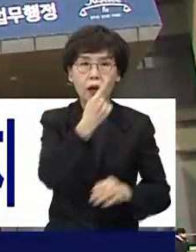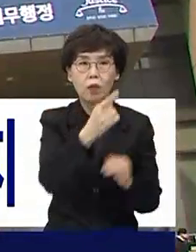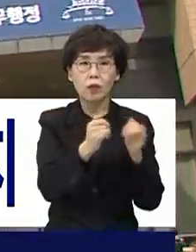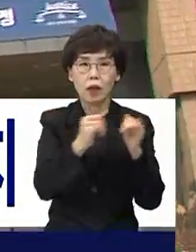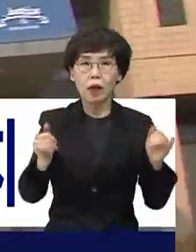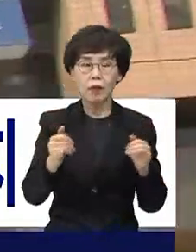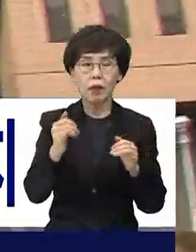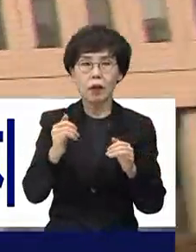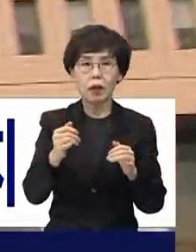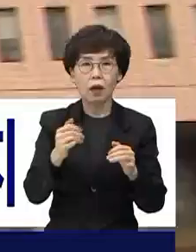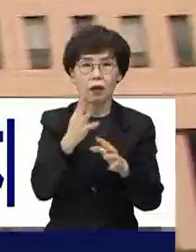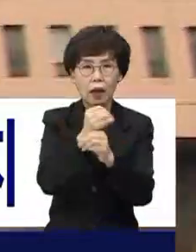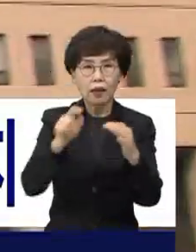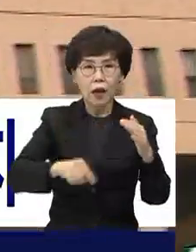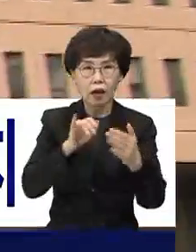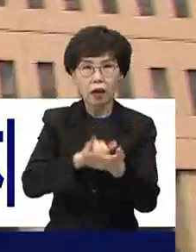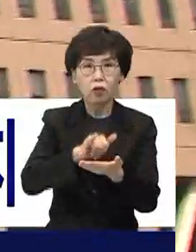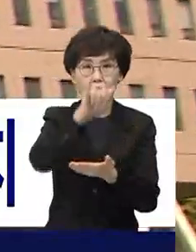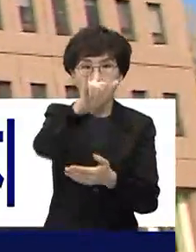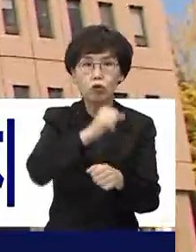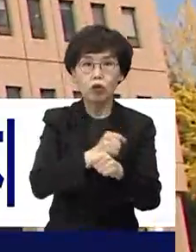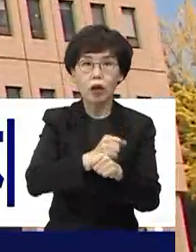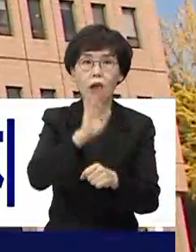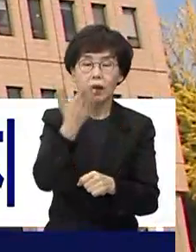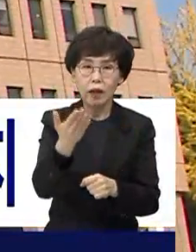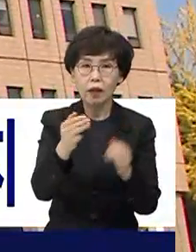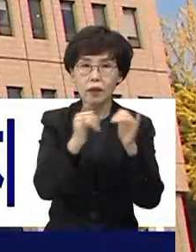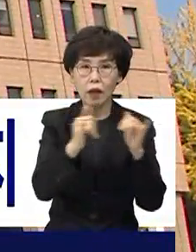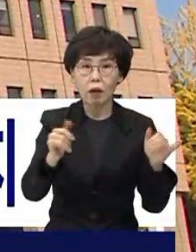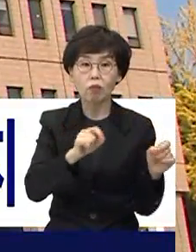기한 안에 출국해야 하는 합법 체류자가 체류 연장을 원할 경우 임시 체류